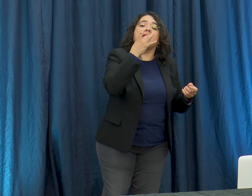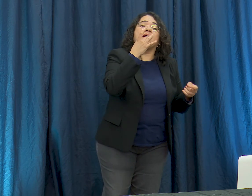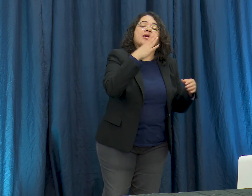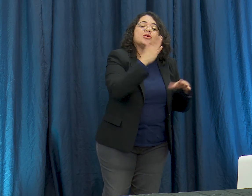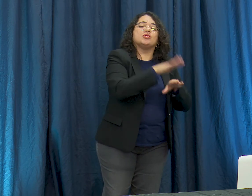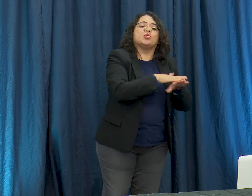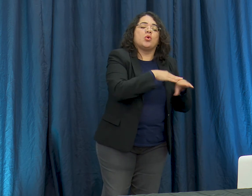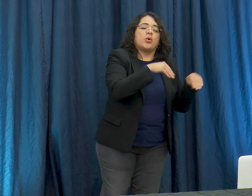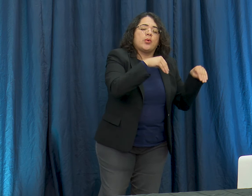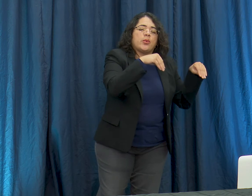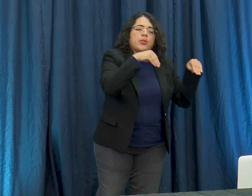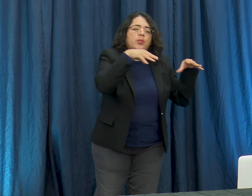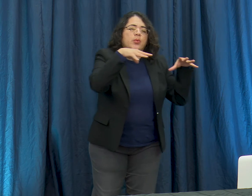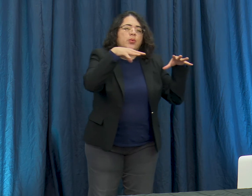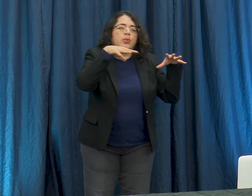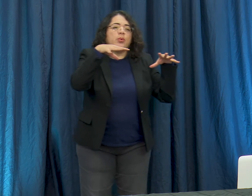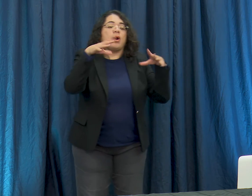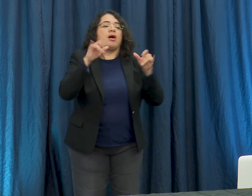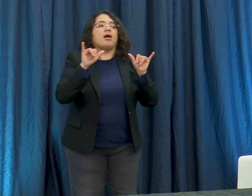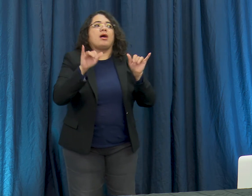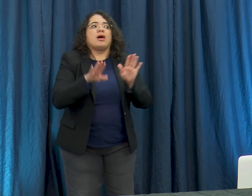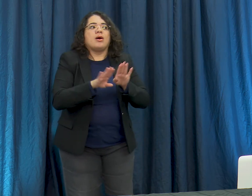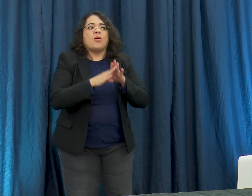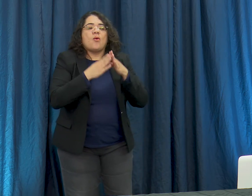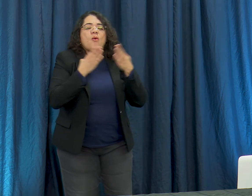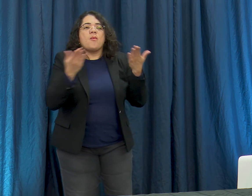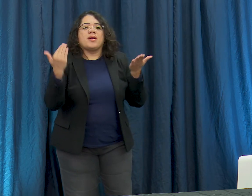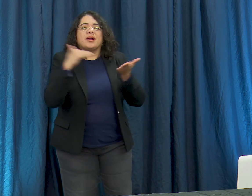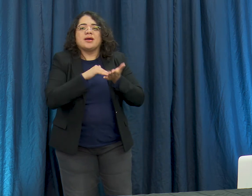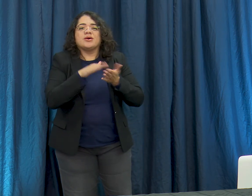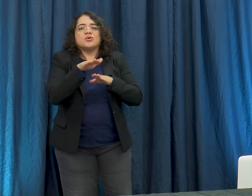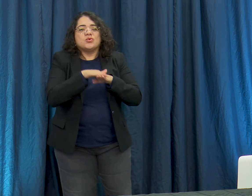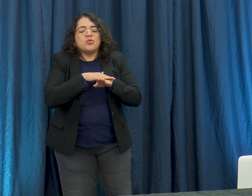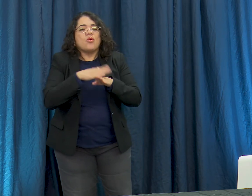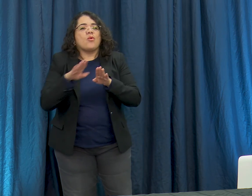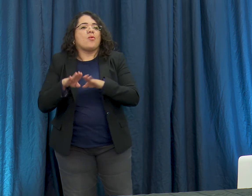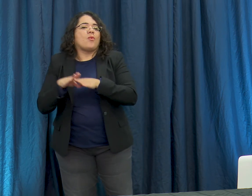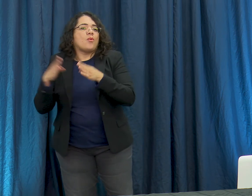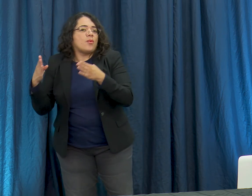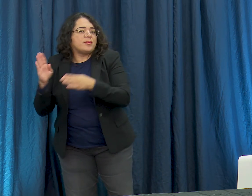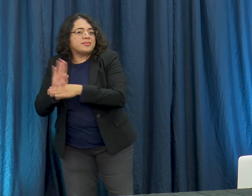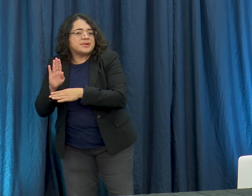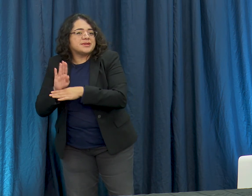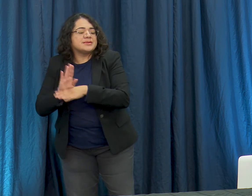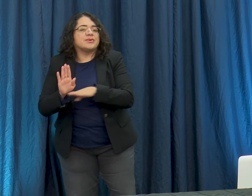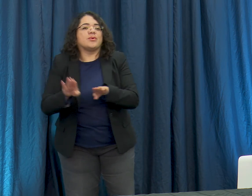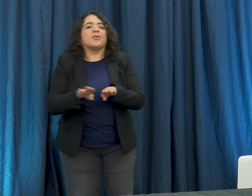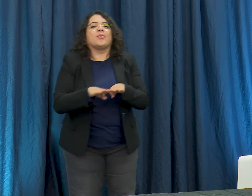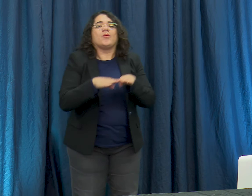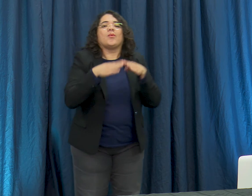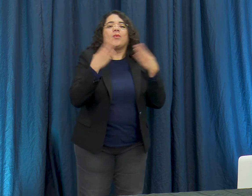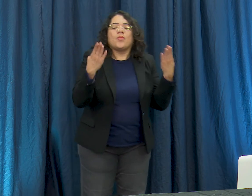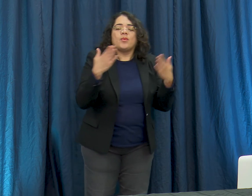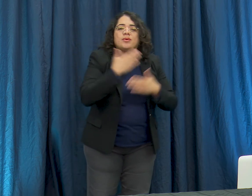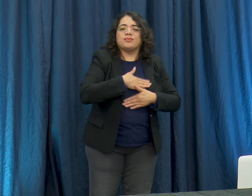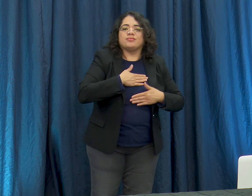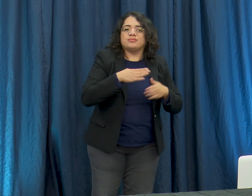pero tiene que ser de espacio poco el contacto cercano in necesario